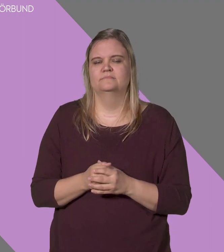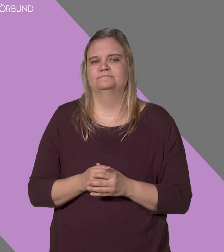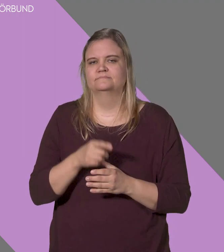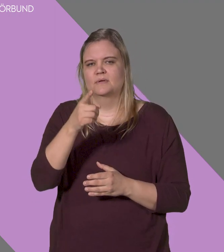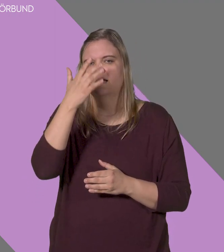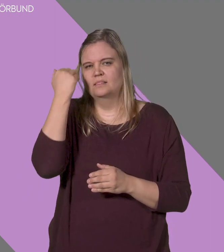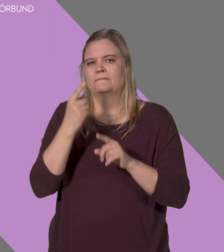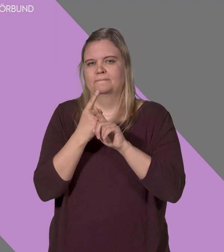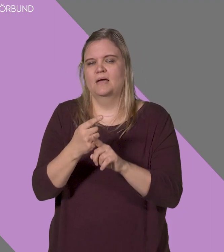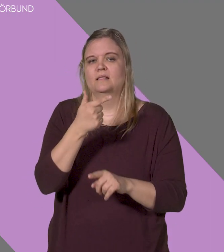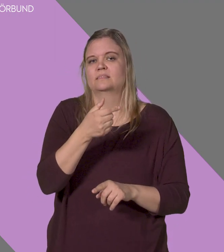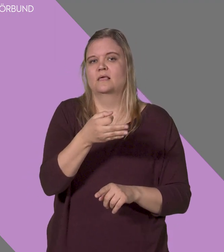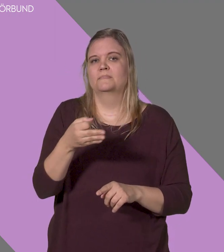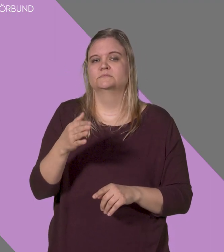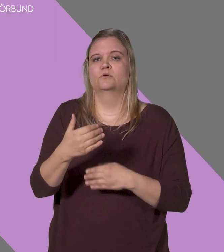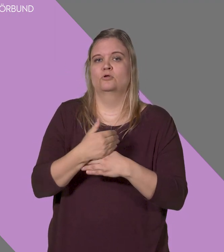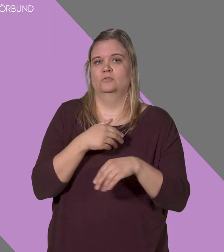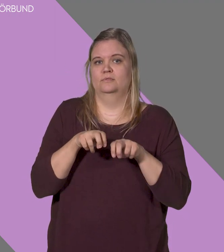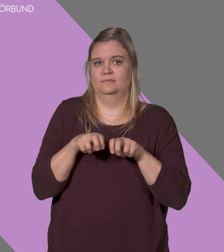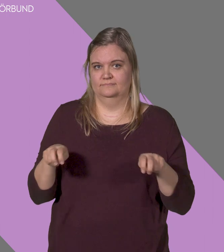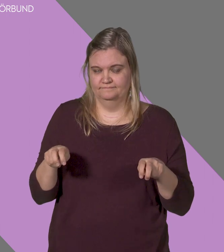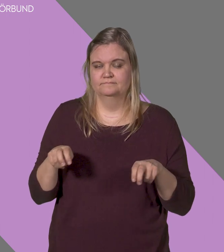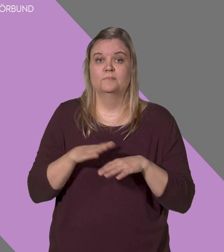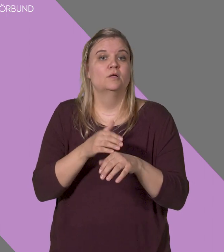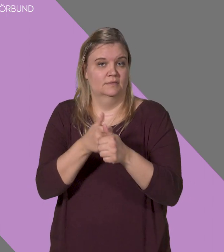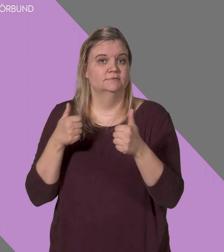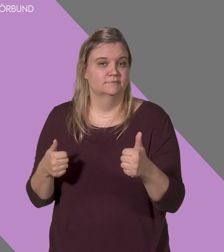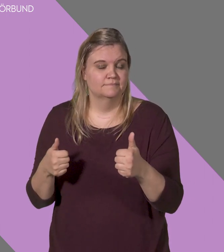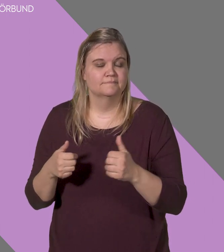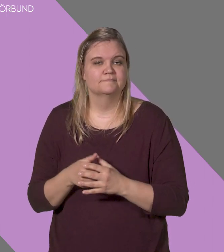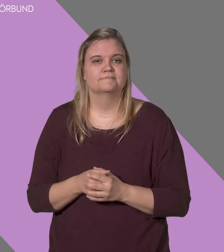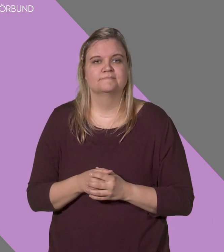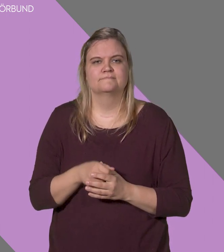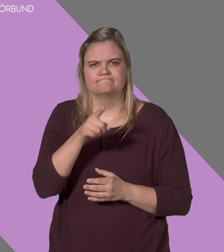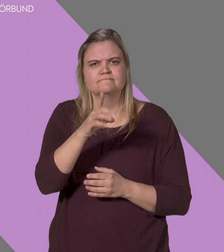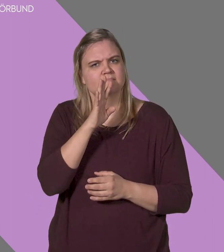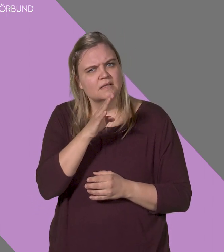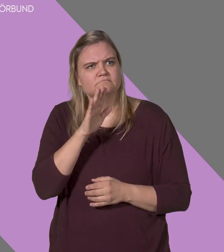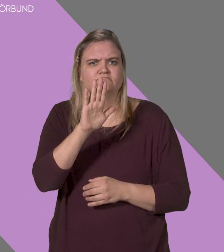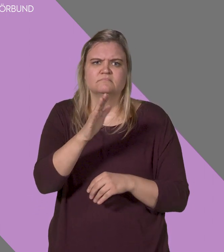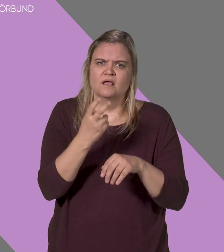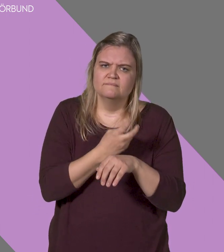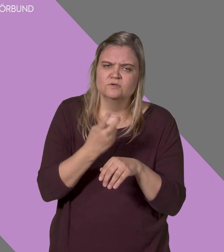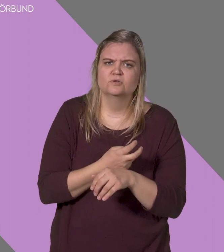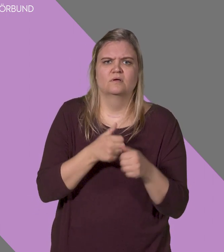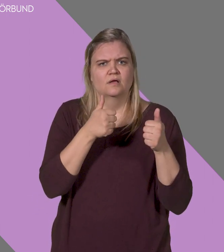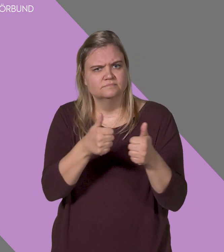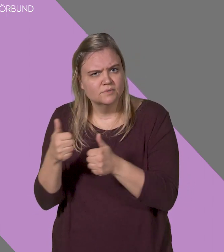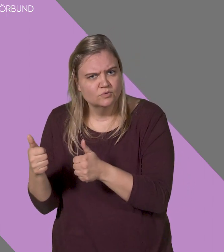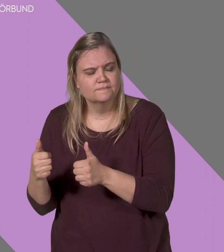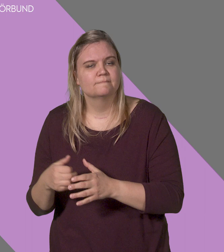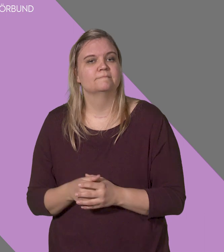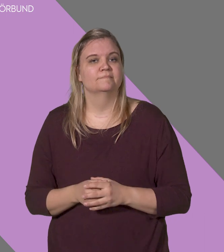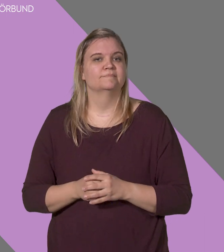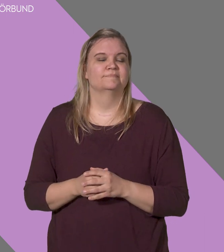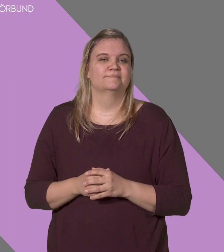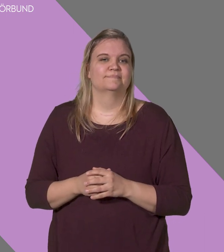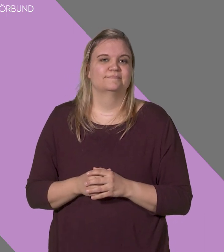kan du delta i TPP:s kundråd på distans och berätta om dina erfarenheter och önskemål!